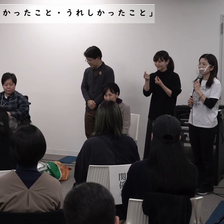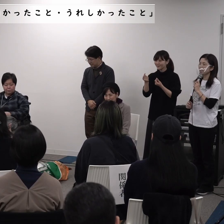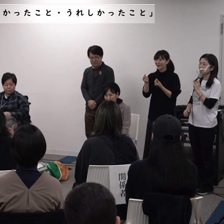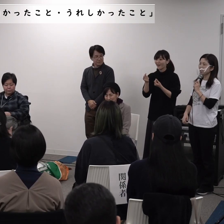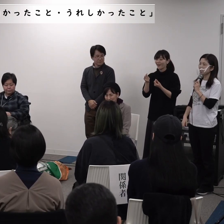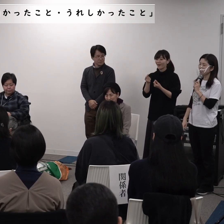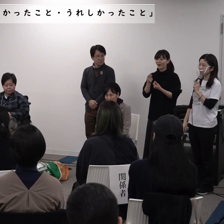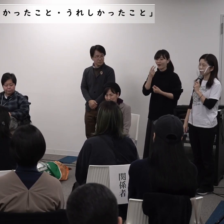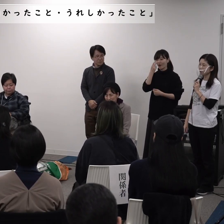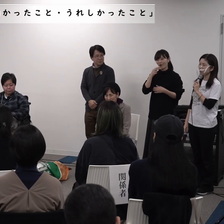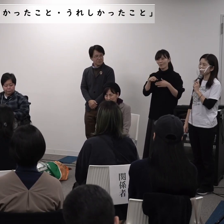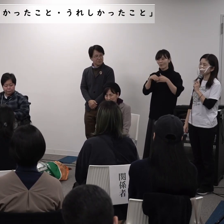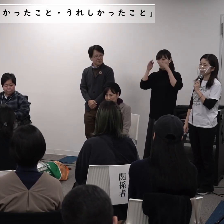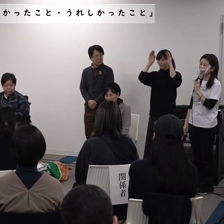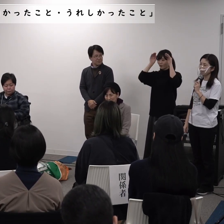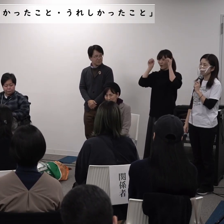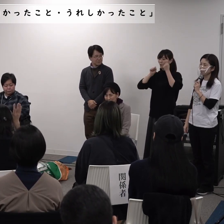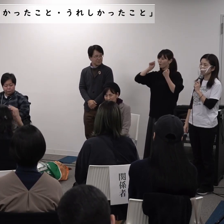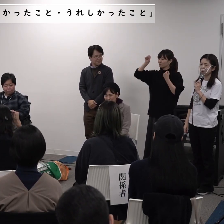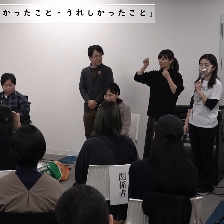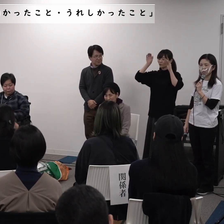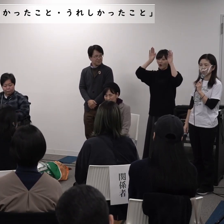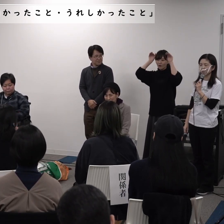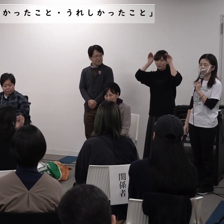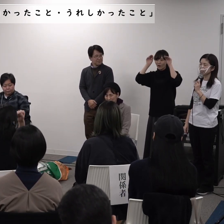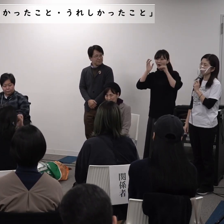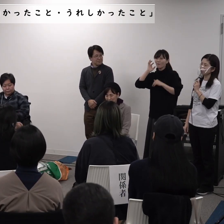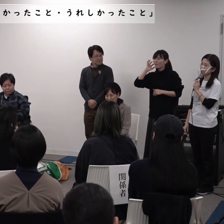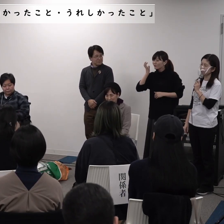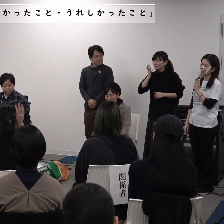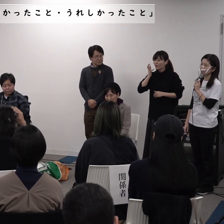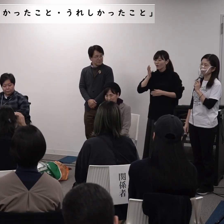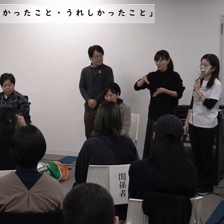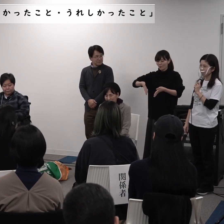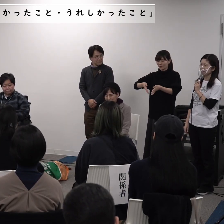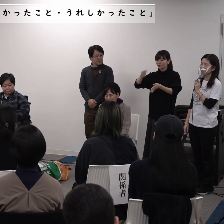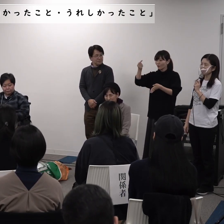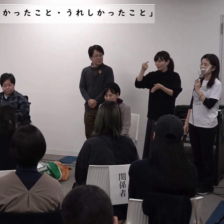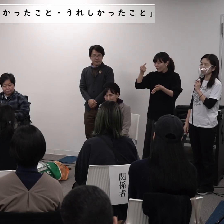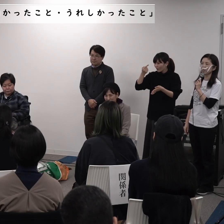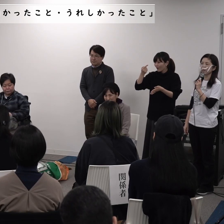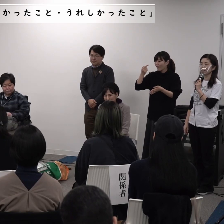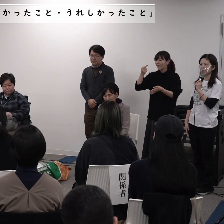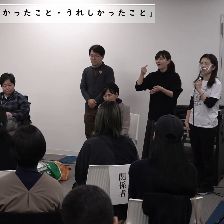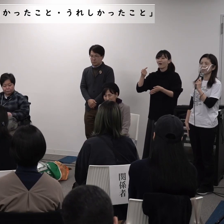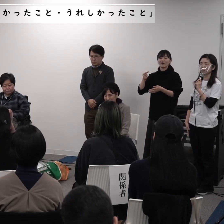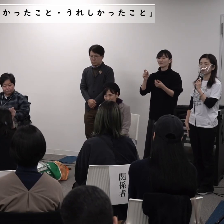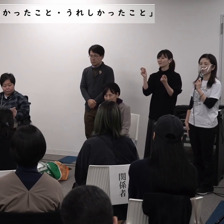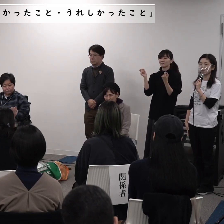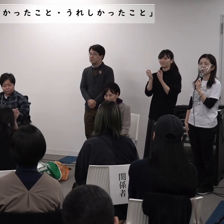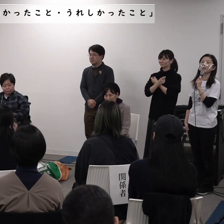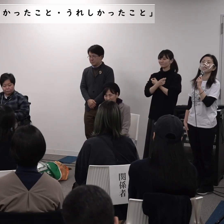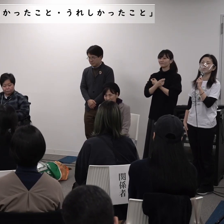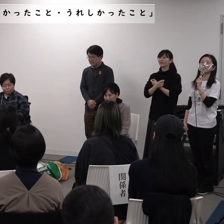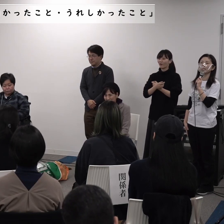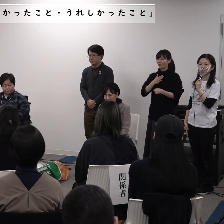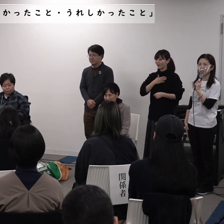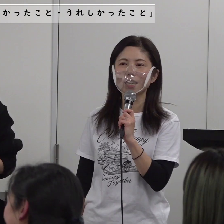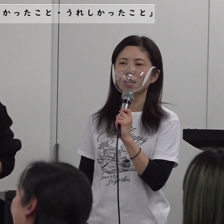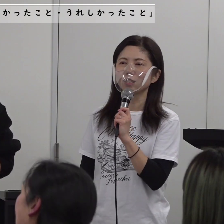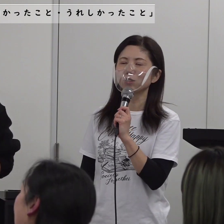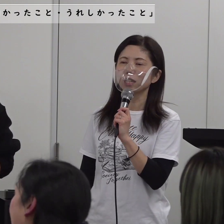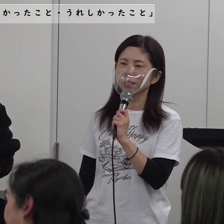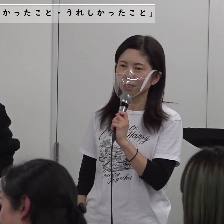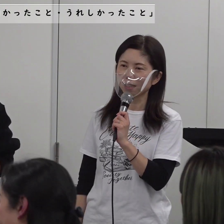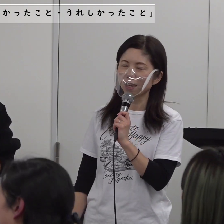盲導犬って、スーパー ドッグで、すごいね、道教えて、そうではなかったっていうこともわかりましたよね